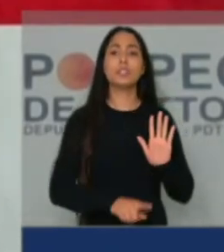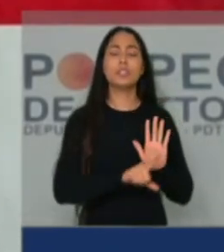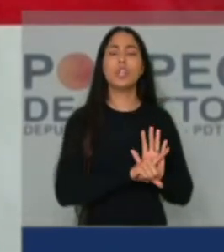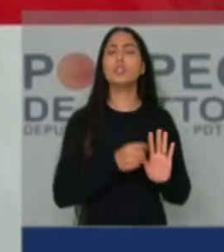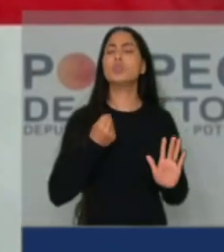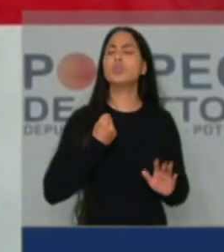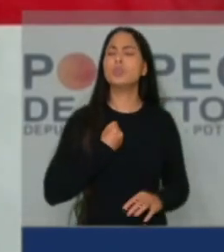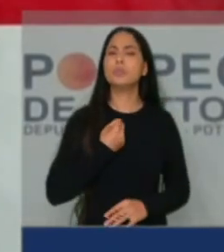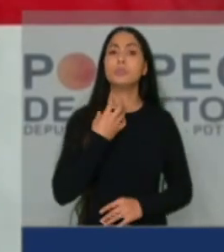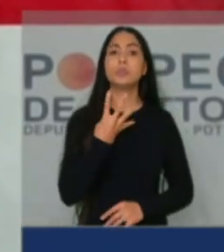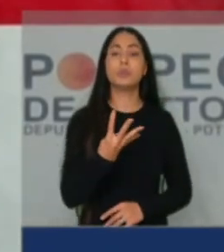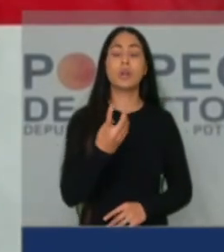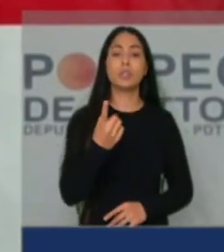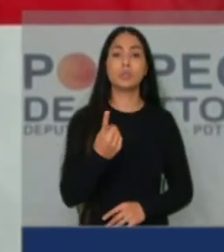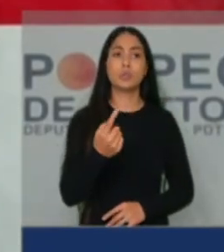PROJETO DE LEI 4178, DE 2015,